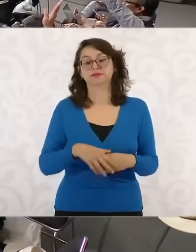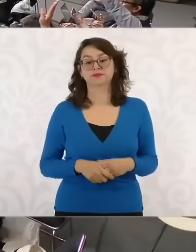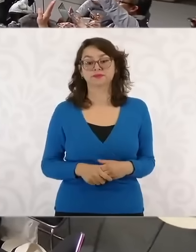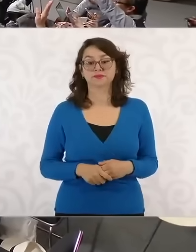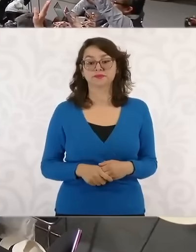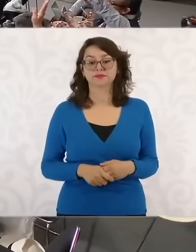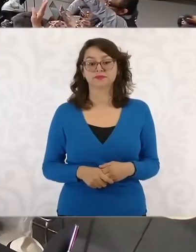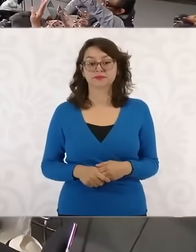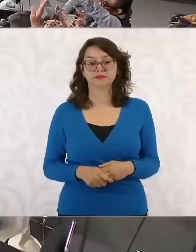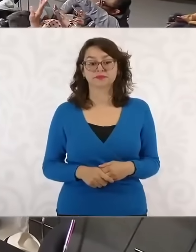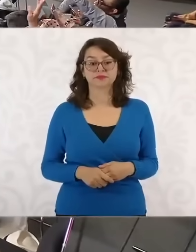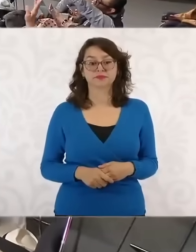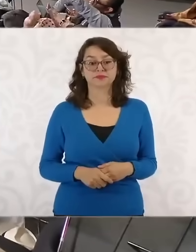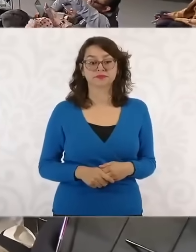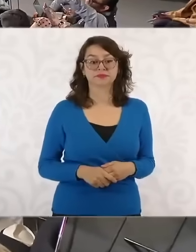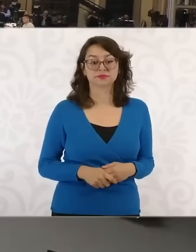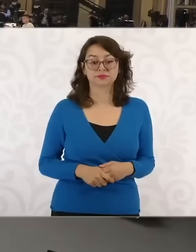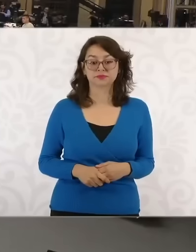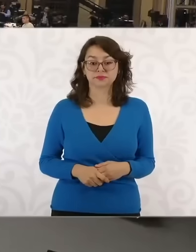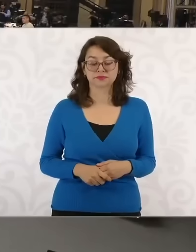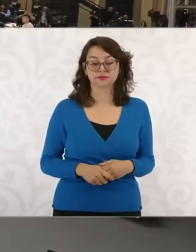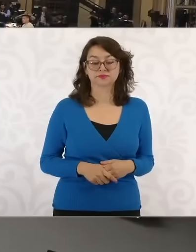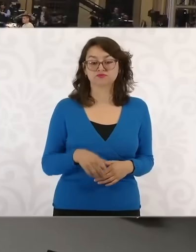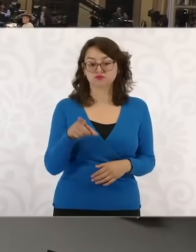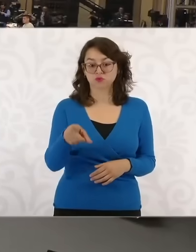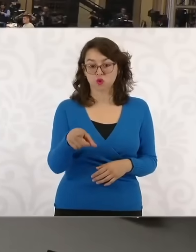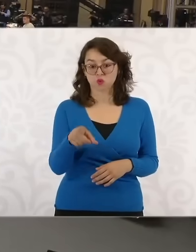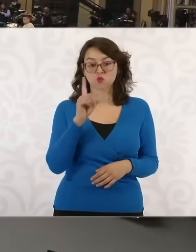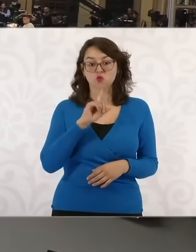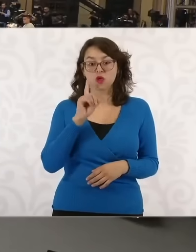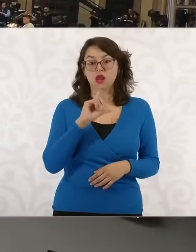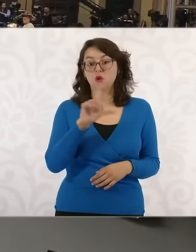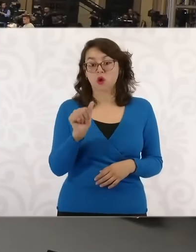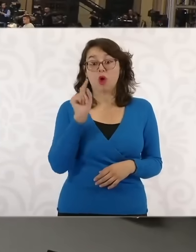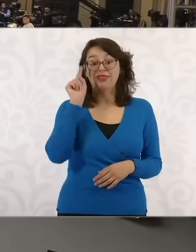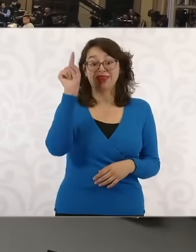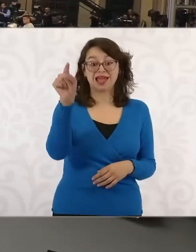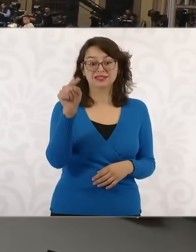¿quién más? A ver, aquí dijimos la compañera y luego ahí atrás. Gracias, Mara Rivera de Enfoque